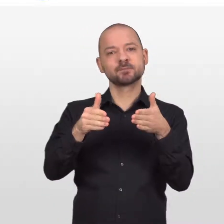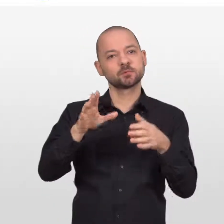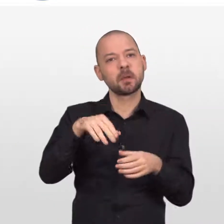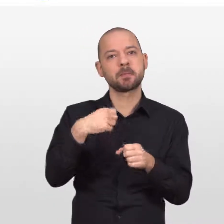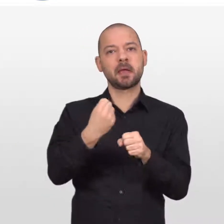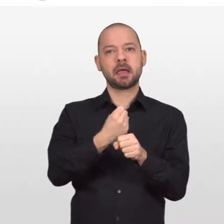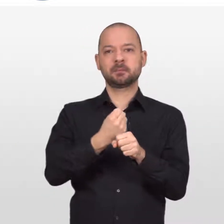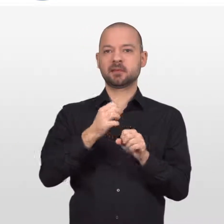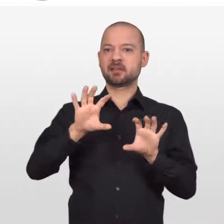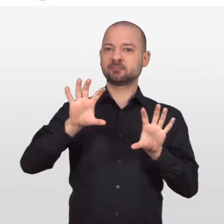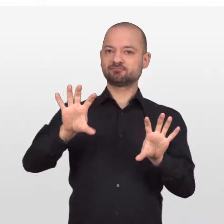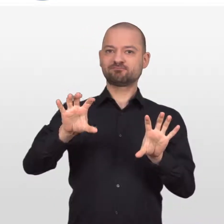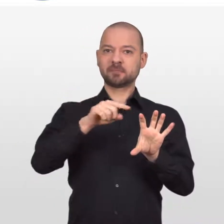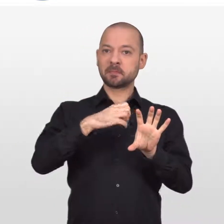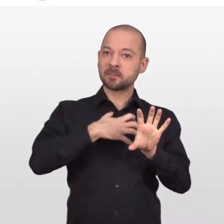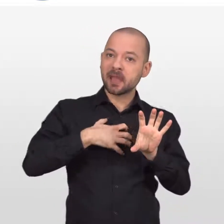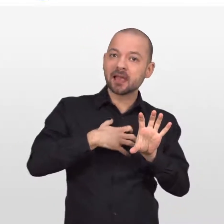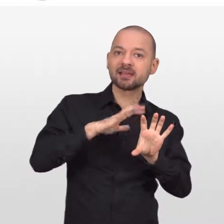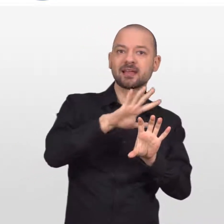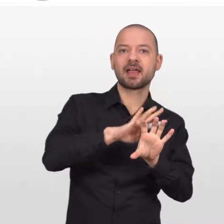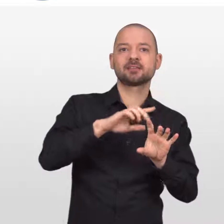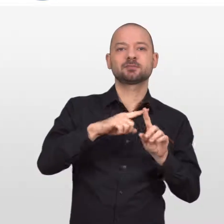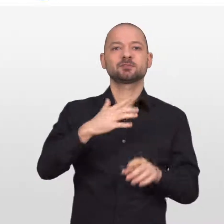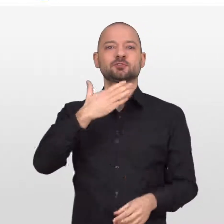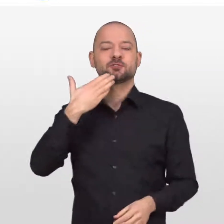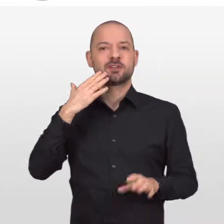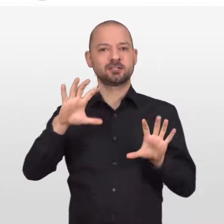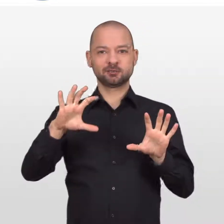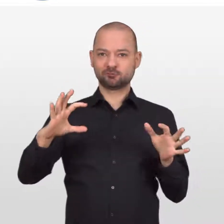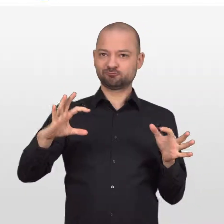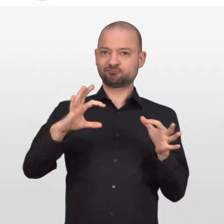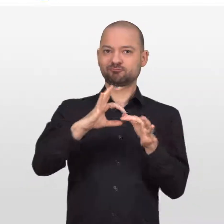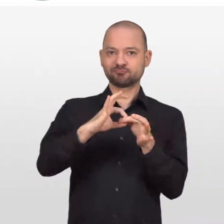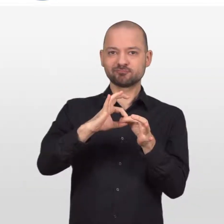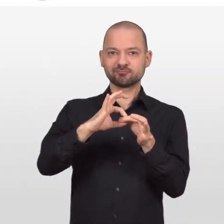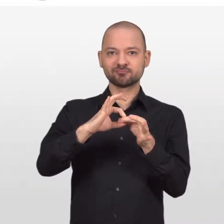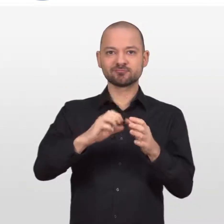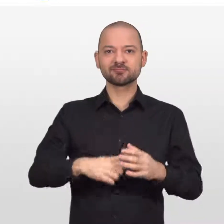mit der grenzübergreifenden Zusammenarbeit zwischen Bayern und Tschechien. přeshraniční spoluprácí mezi Českou republikou a Bavorskem.